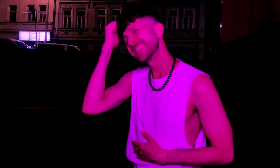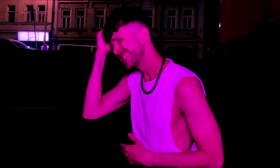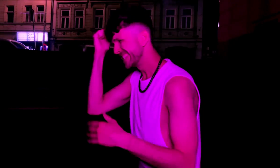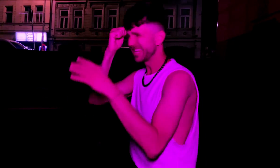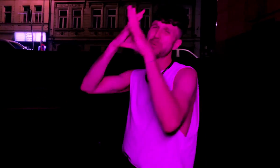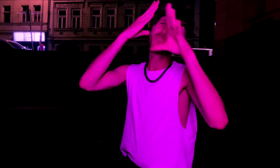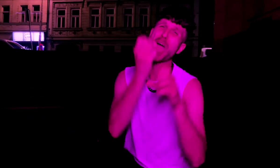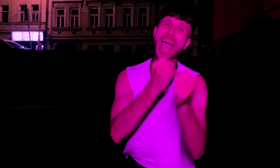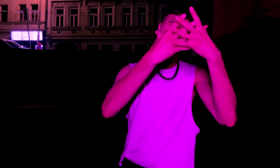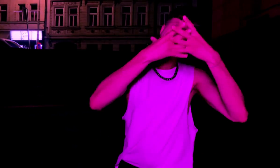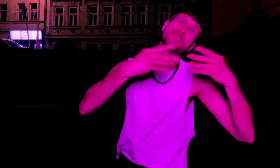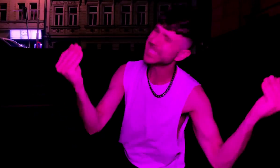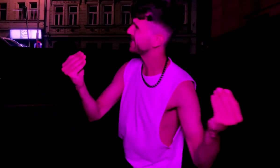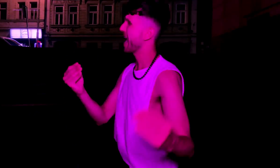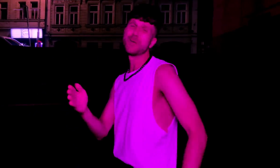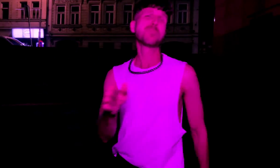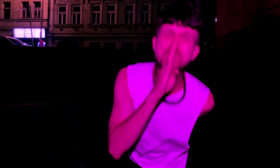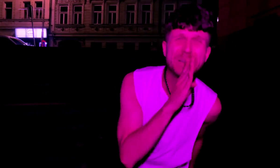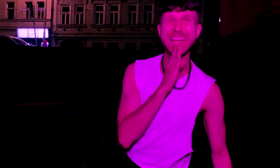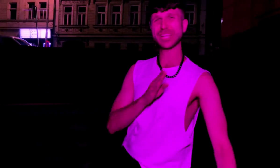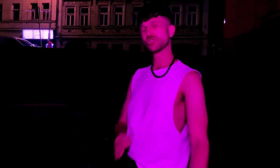Je hned pryč, bitch!